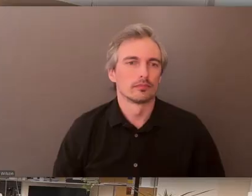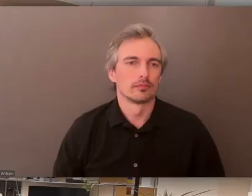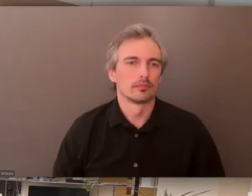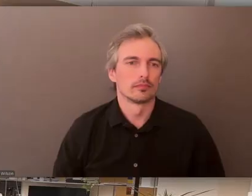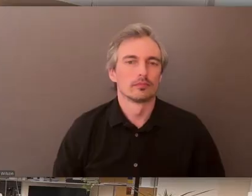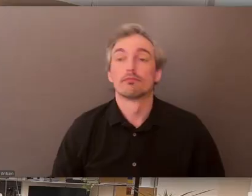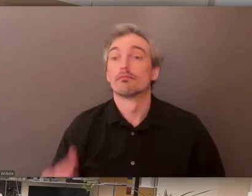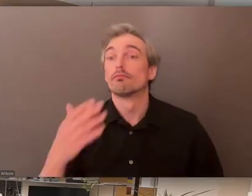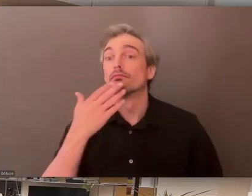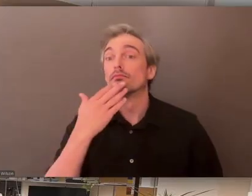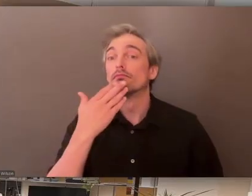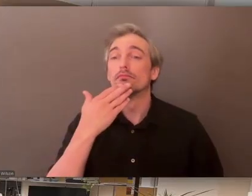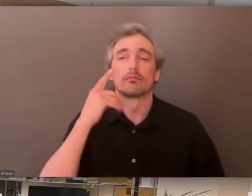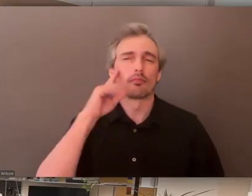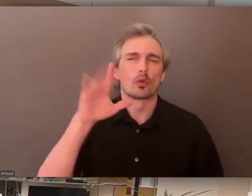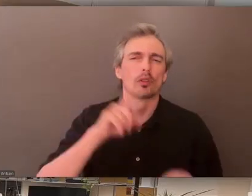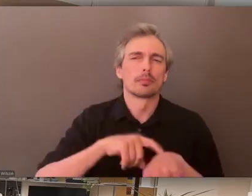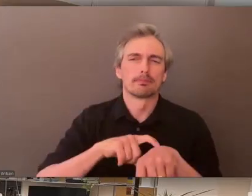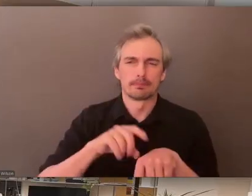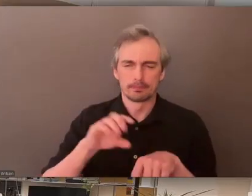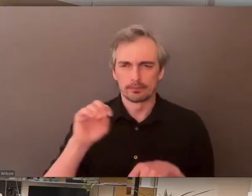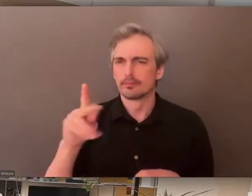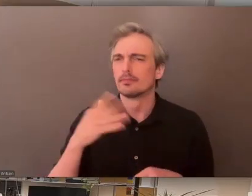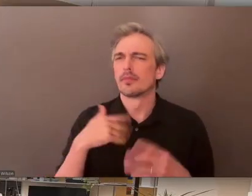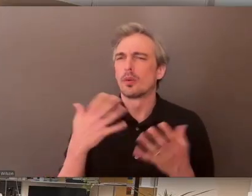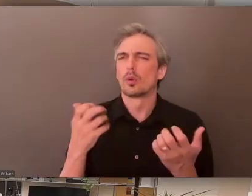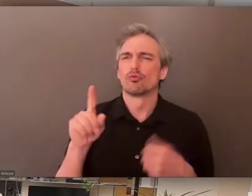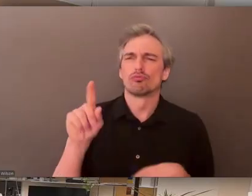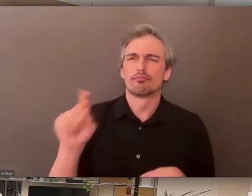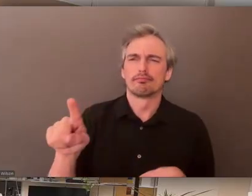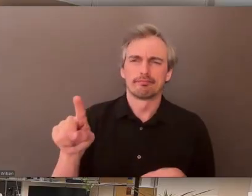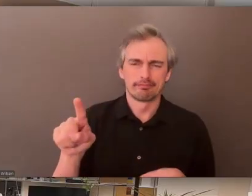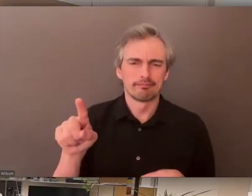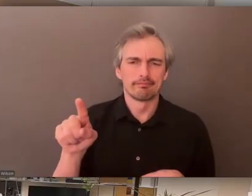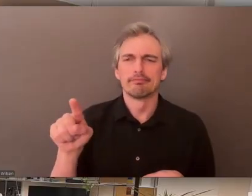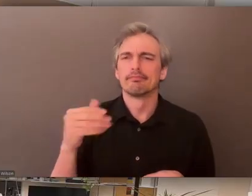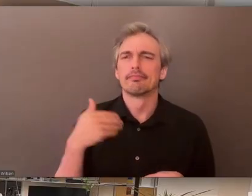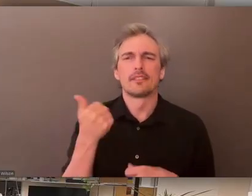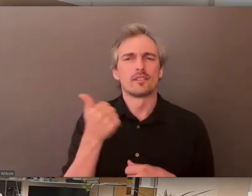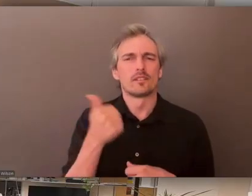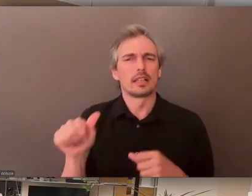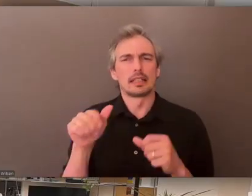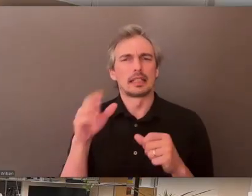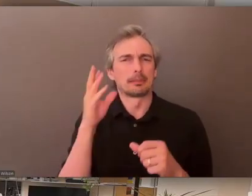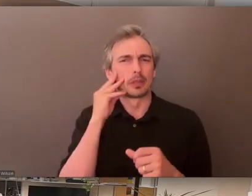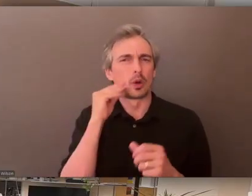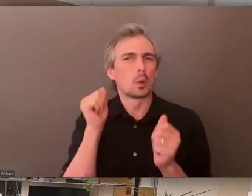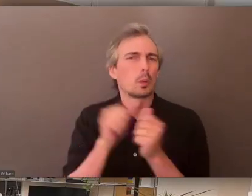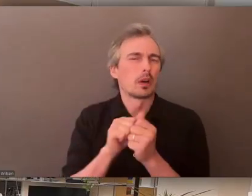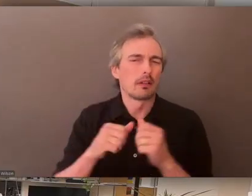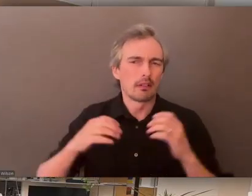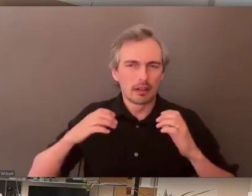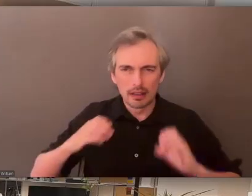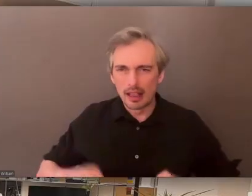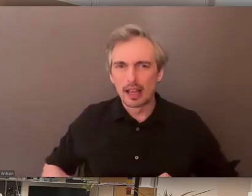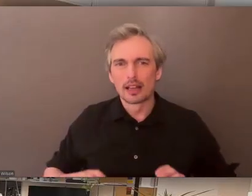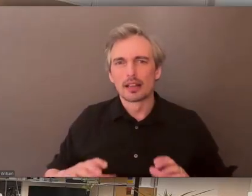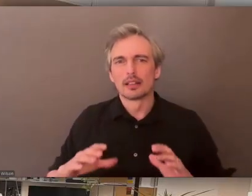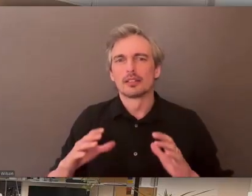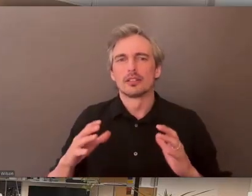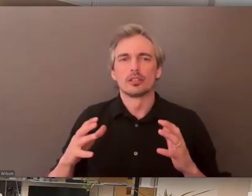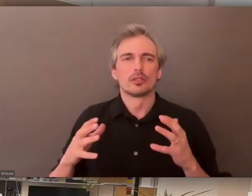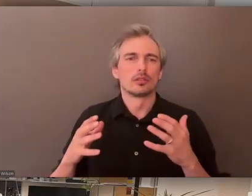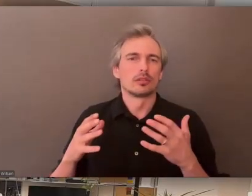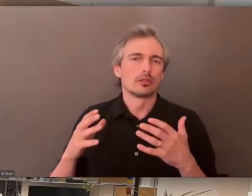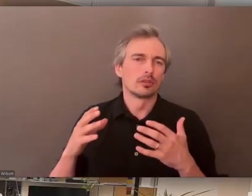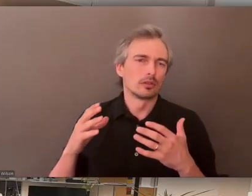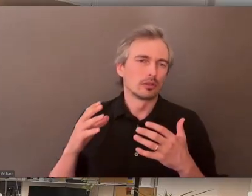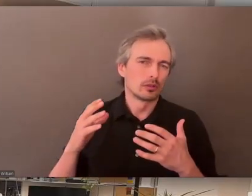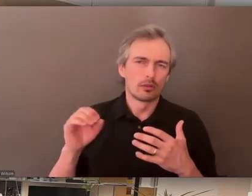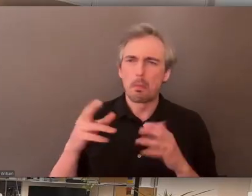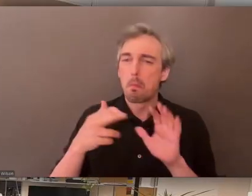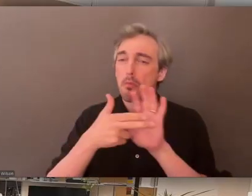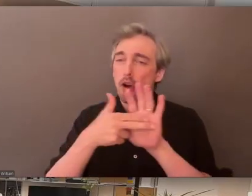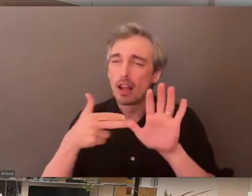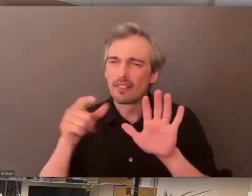お聞きしたいのですが、非常に厳しいブランドガイドラインを持つクライアントやブ ランドとの経験はありますか？例えば、メインカラ ーが一色しかない場合などです。